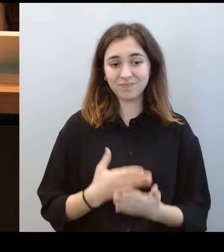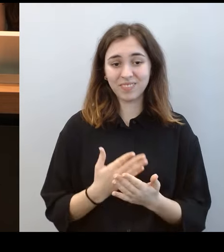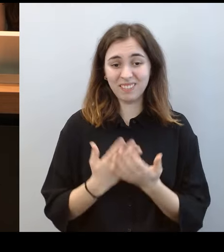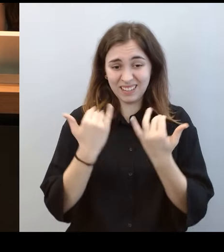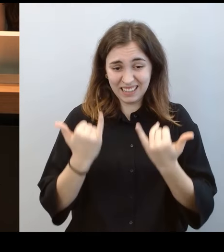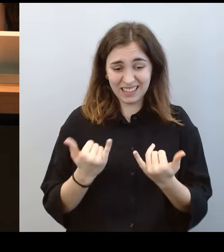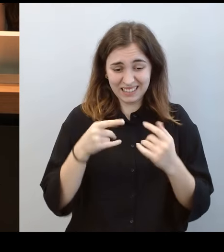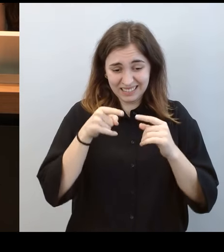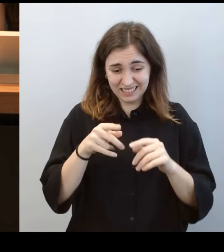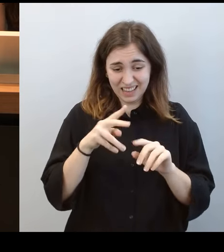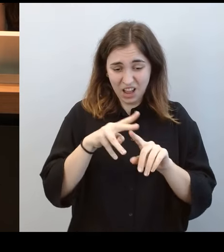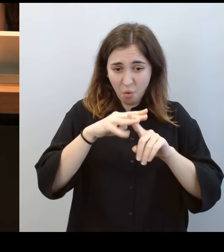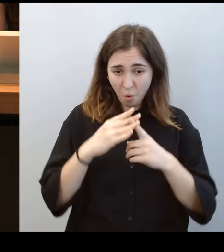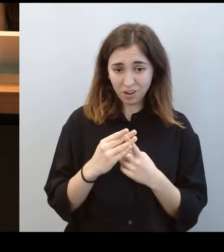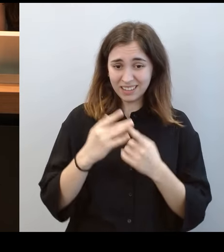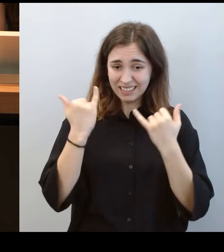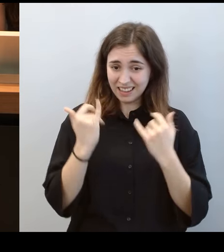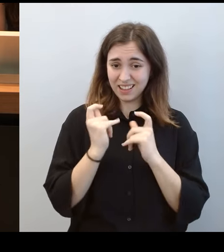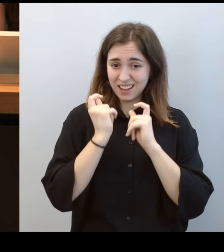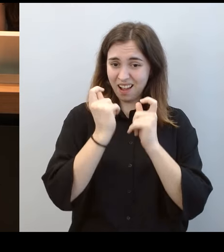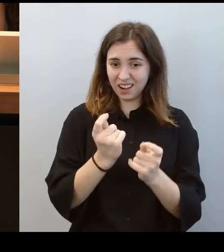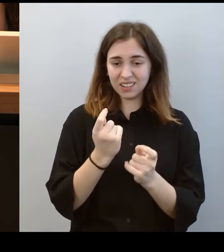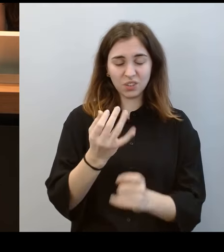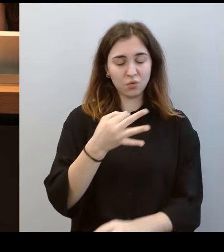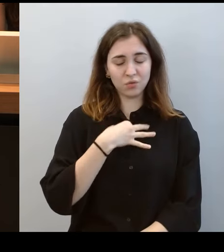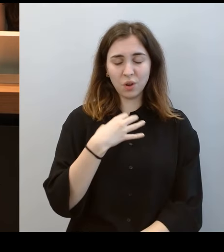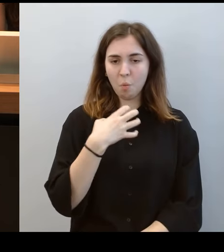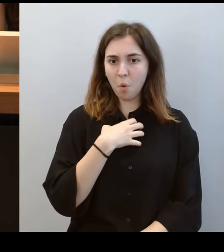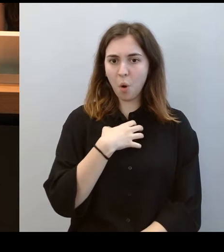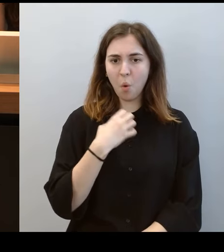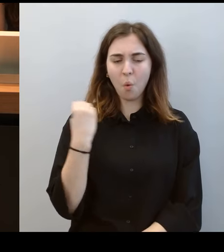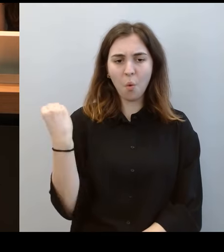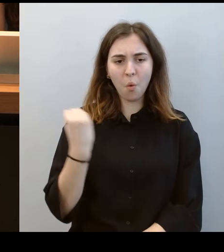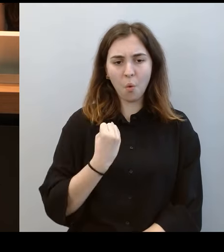Er suggeriert, dass aus diesem Kontext heraus massenweise